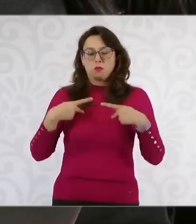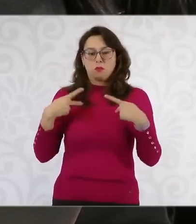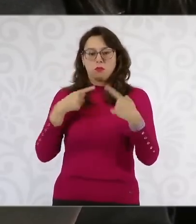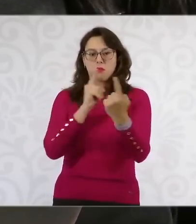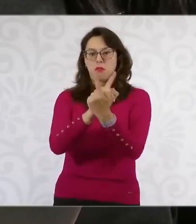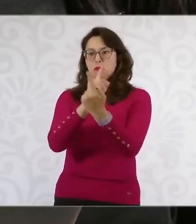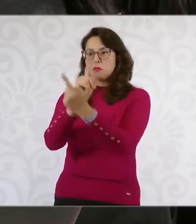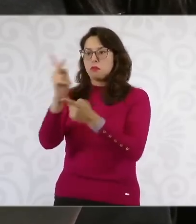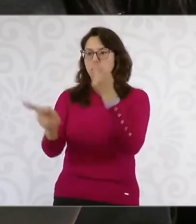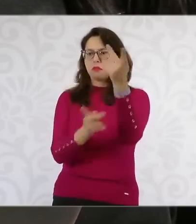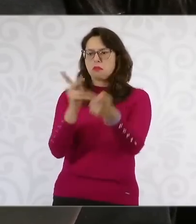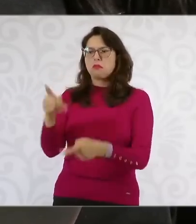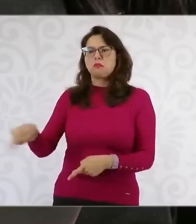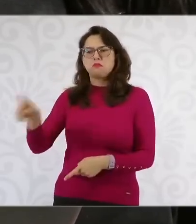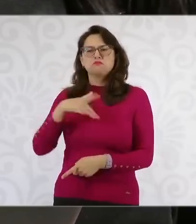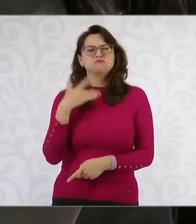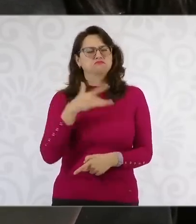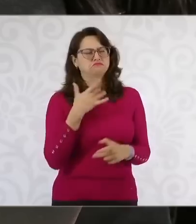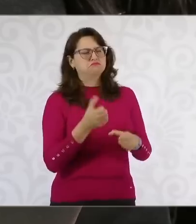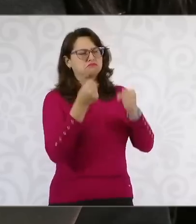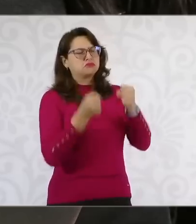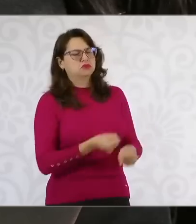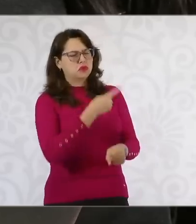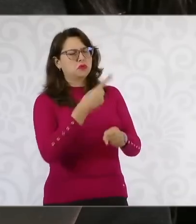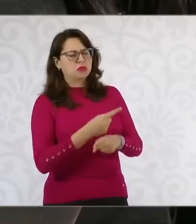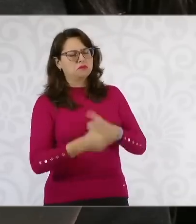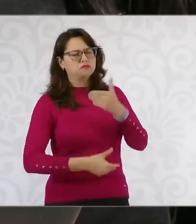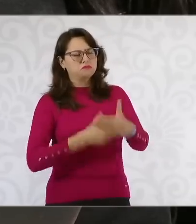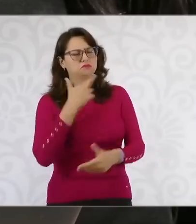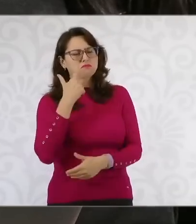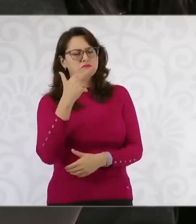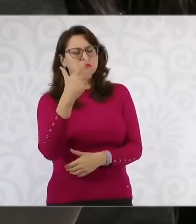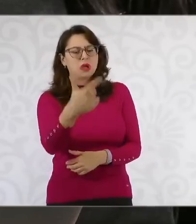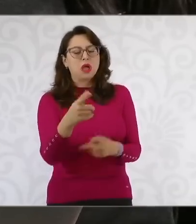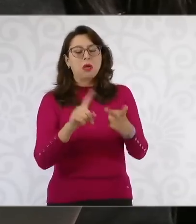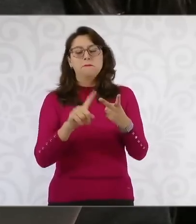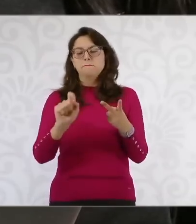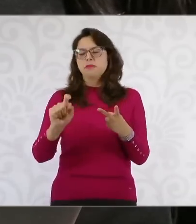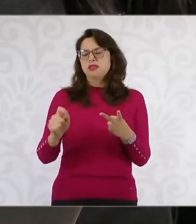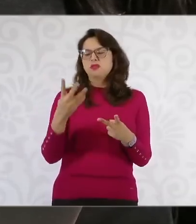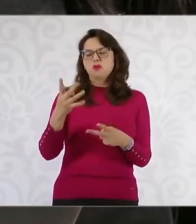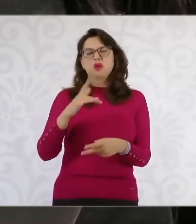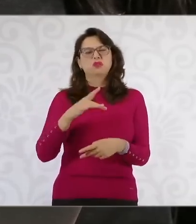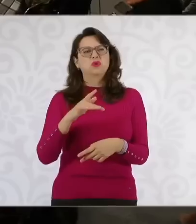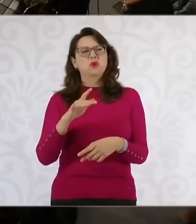que mejore la seguridad el 24 por considera que va a empeorar y el y otro 24 considera